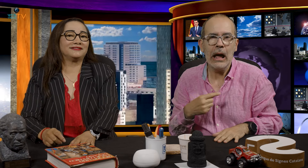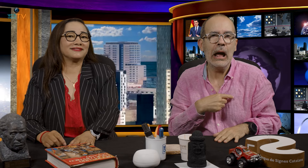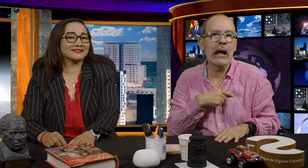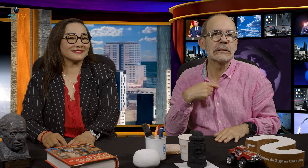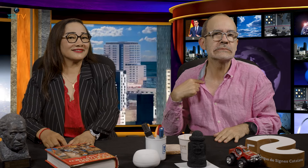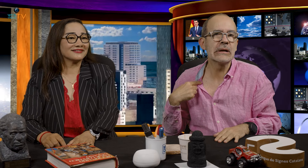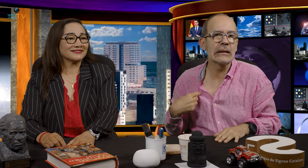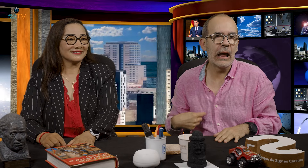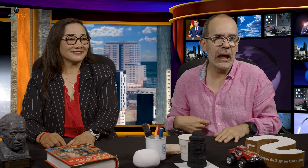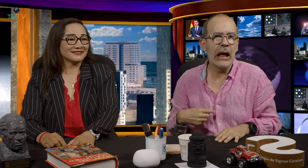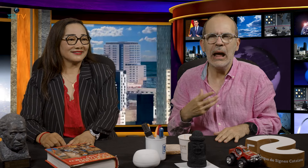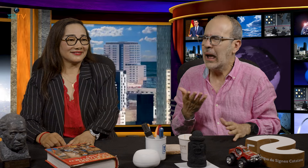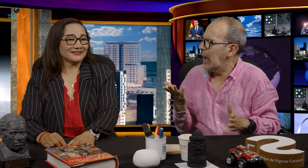Ah.. China…